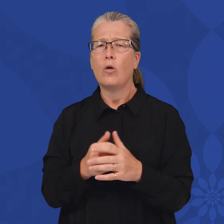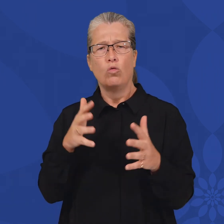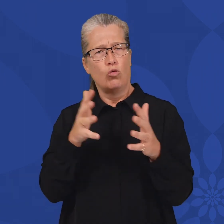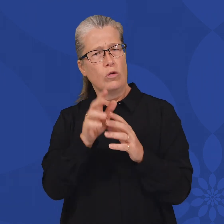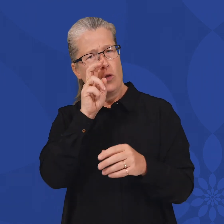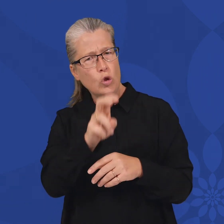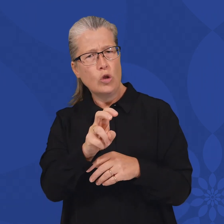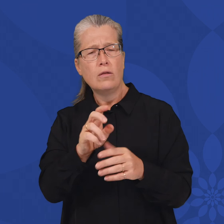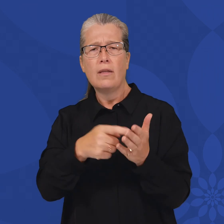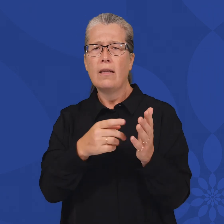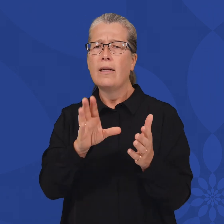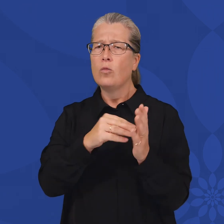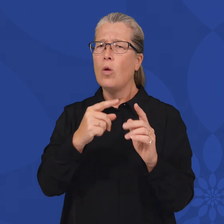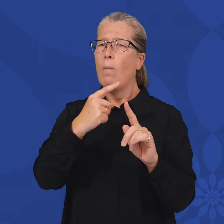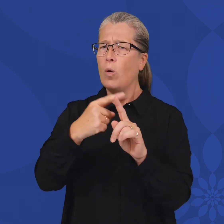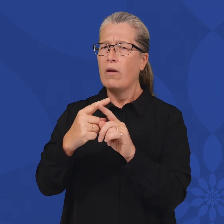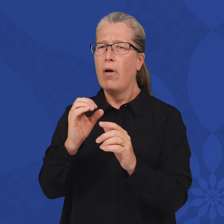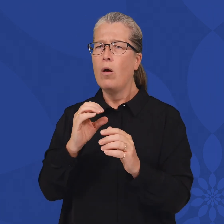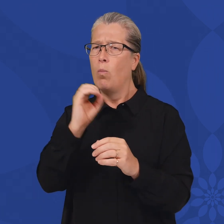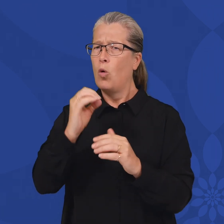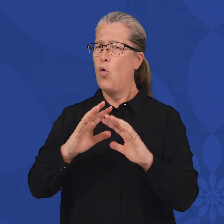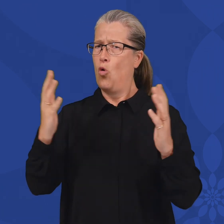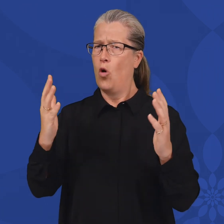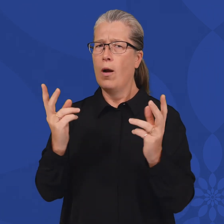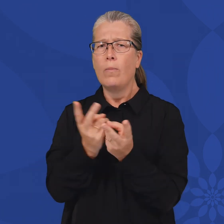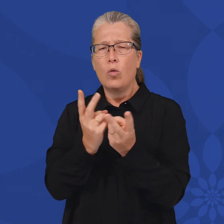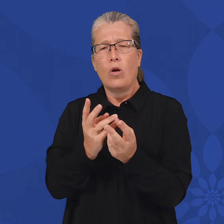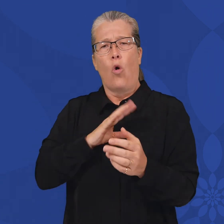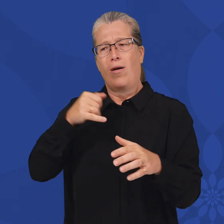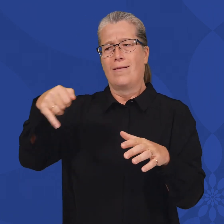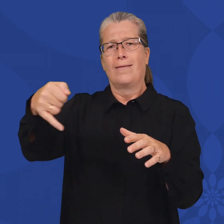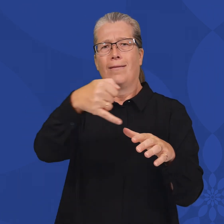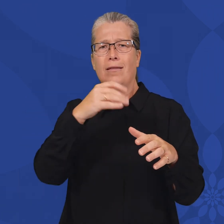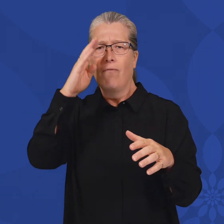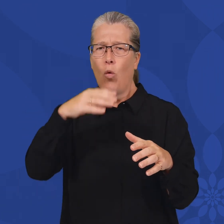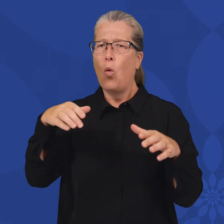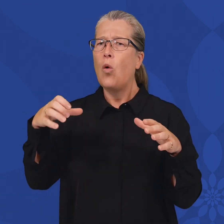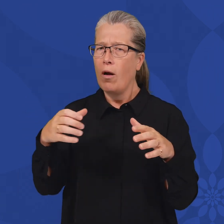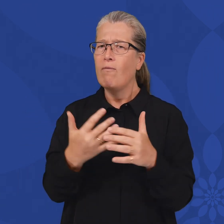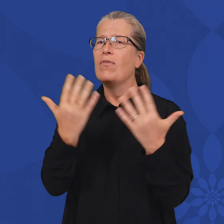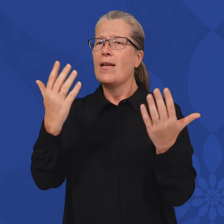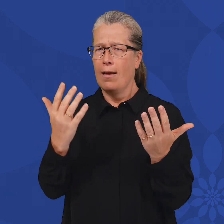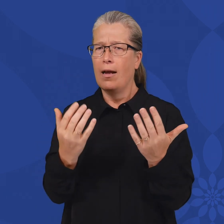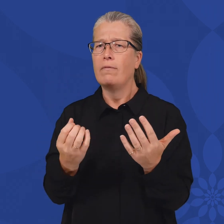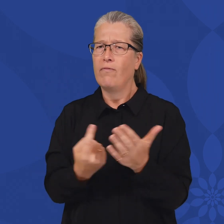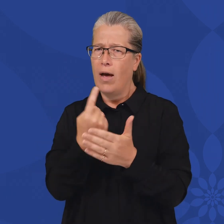Att de positiva testresultaten ökat så tydligt betyder att det finns fler smittfall -